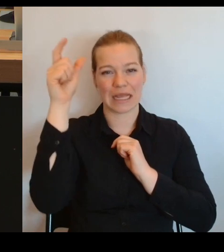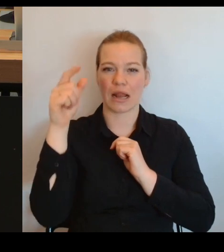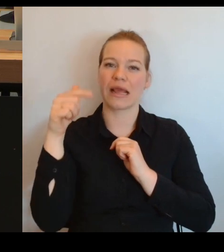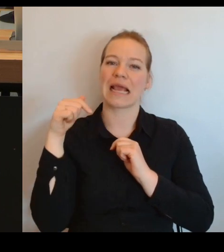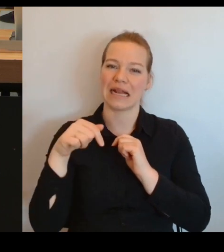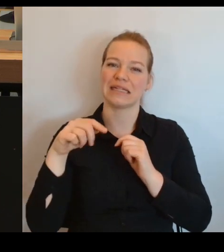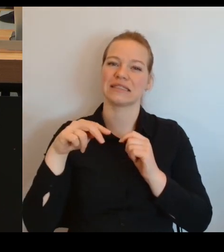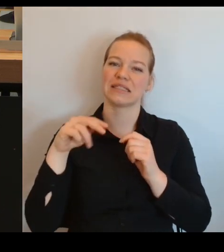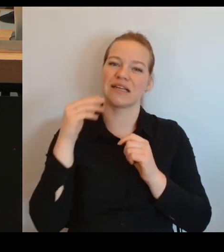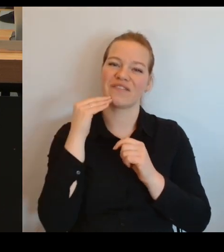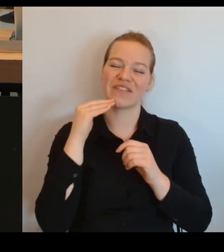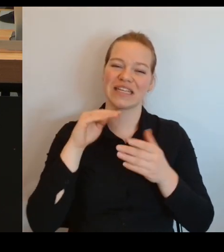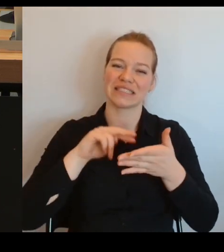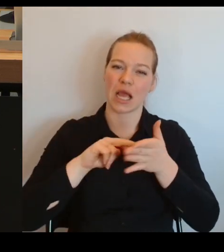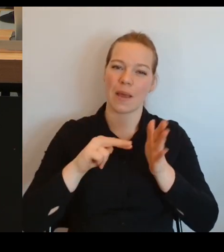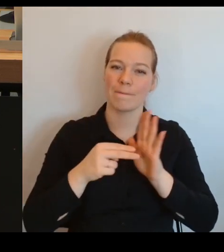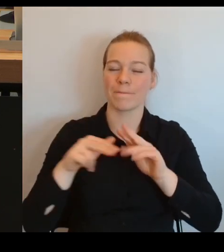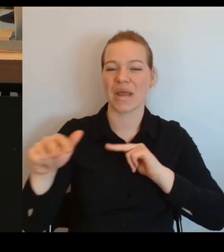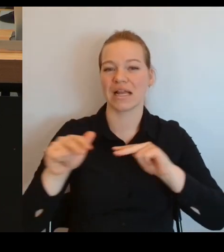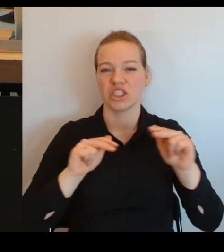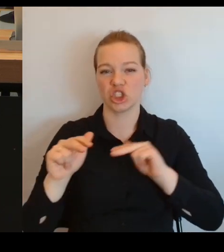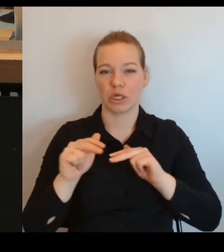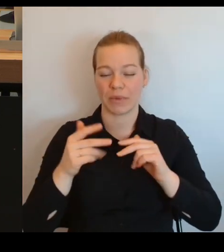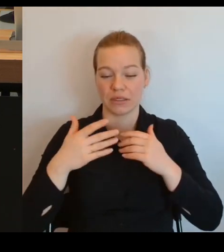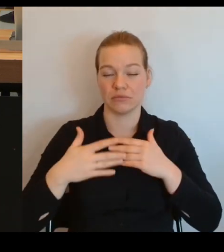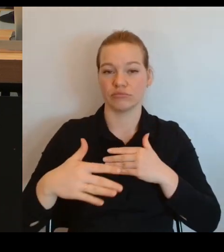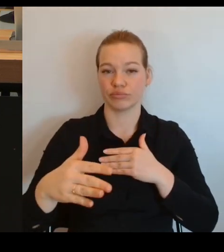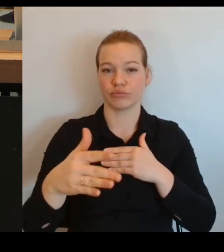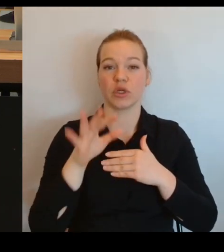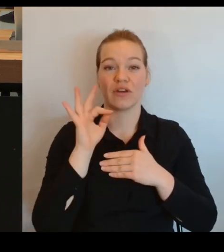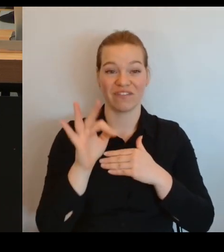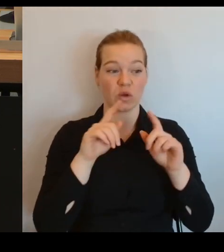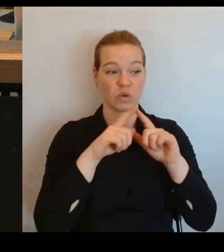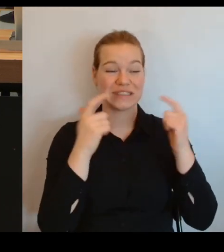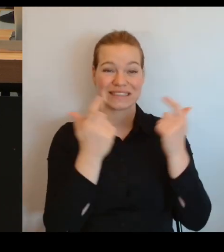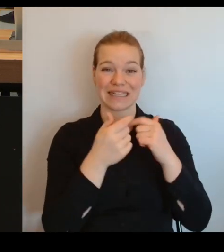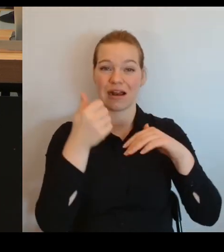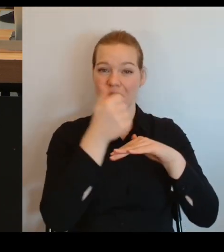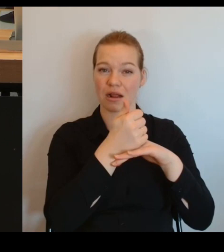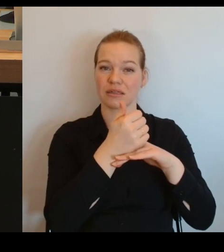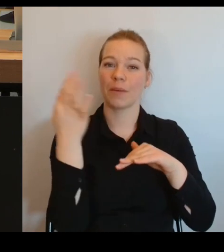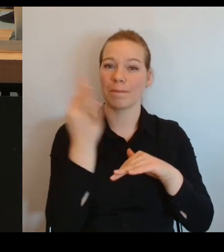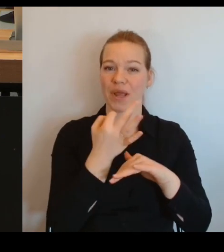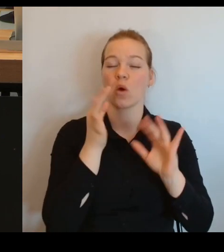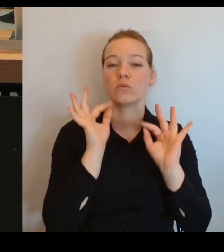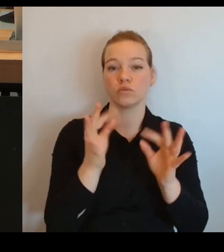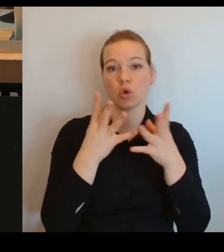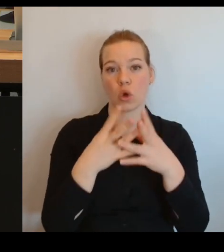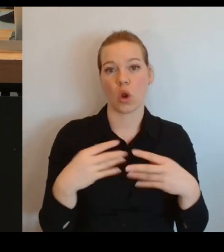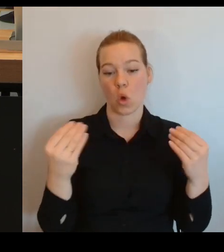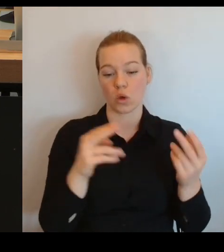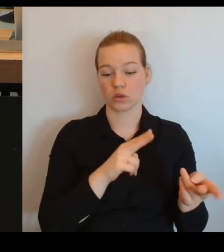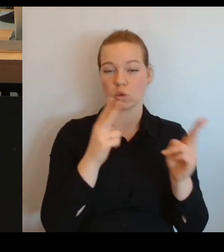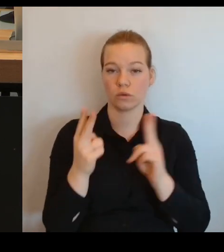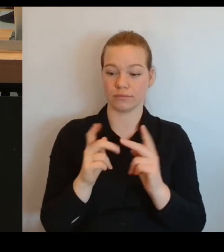machbare Lösungen für eine Erweiterung ihres Auftrags vorlegen wird. In der Frage der Sicherung und Optimierung für die Ressource Wasser